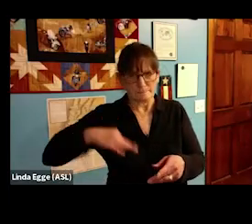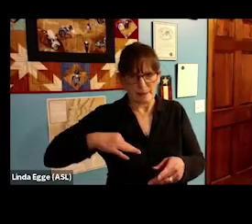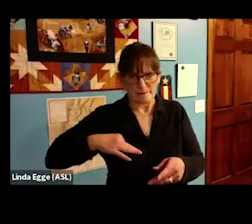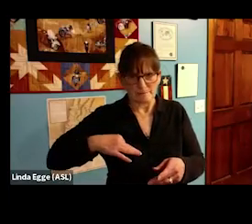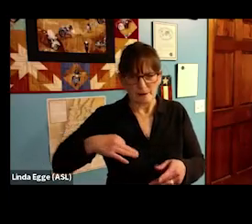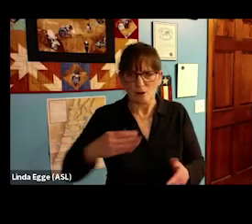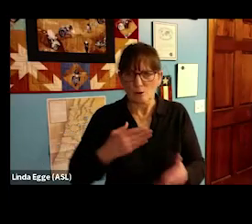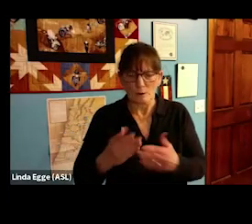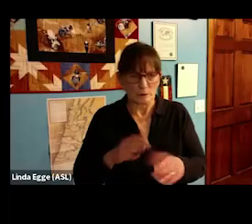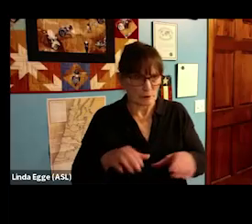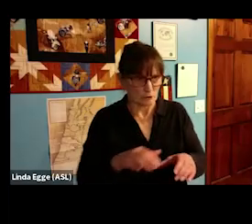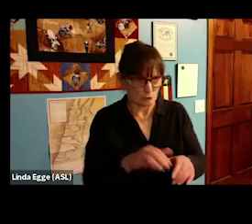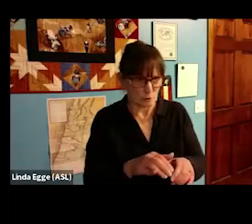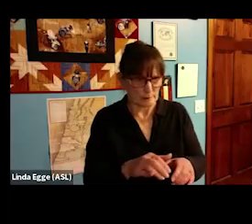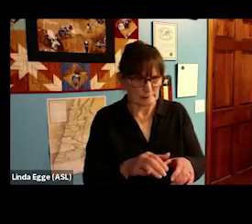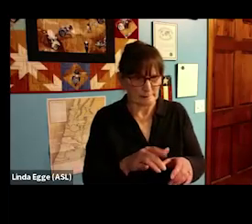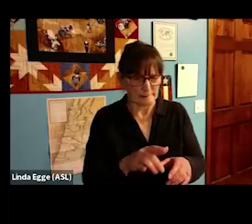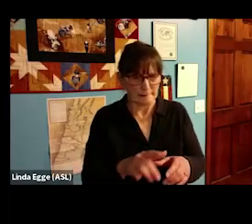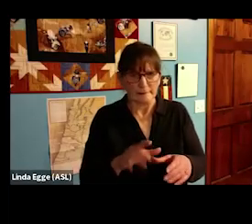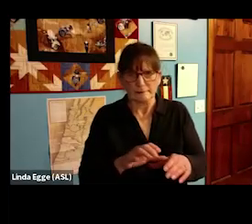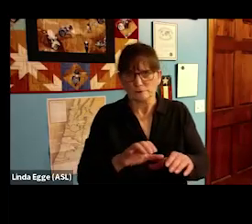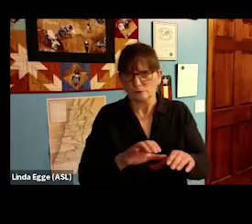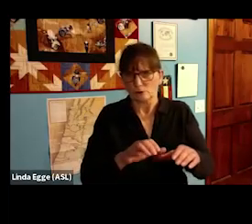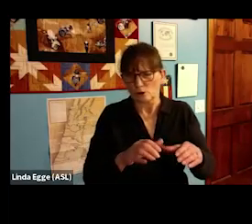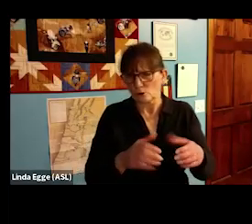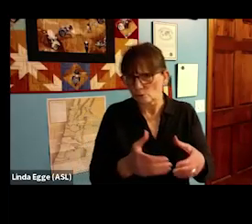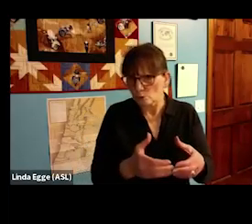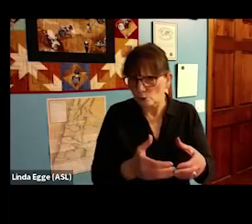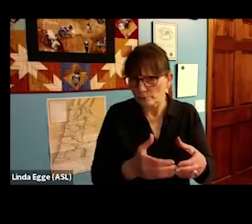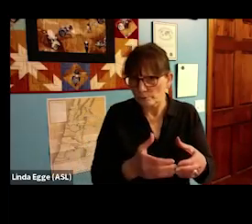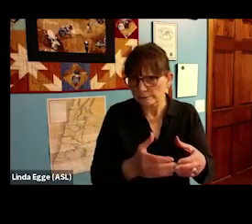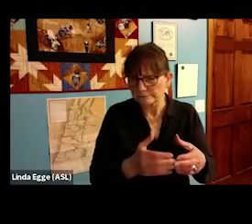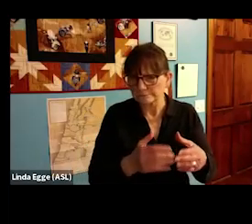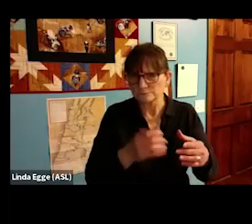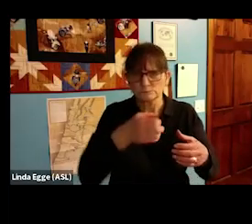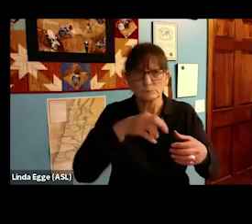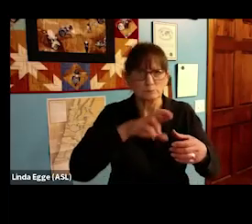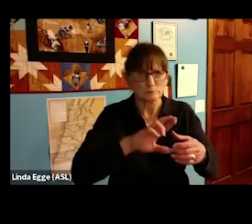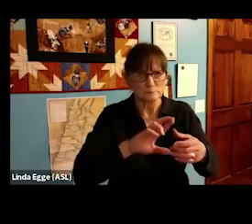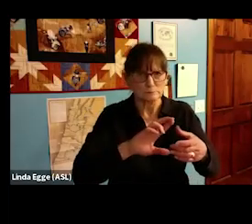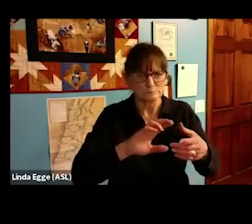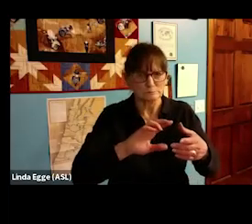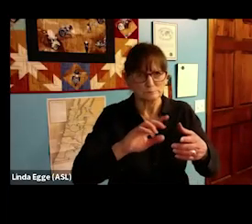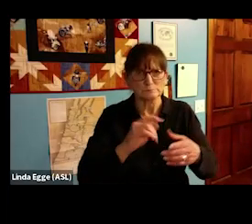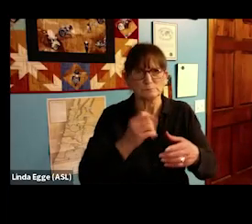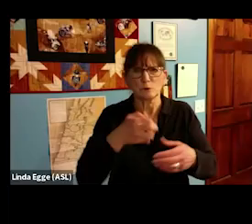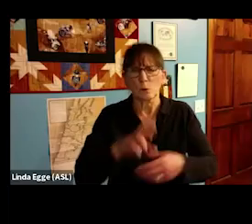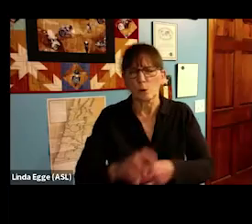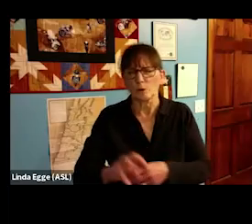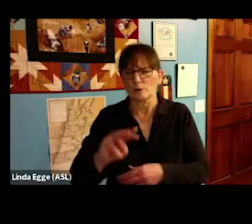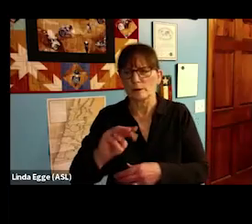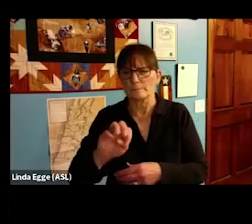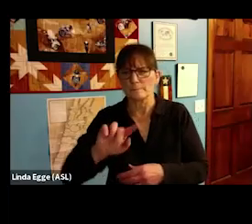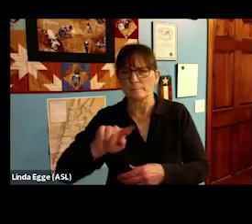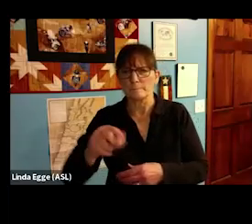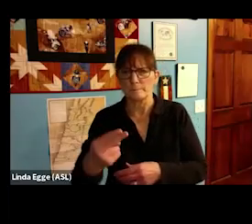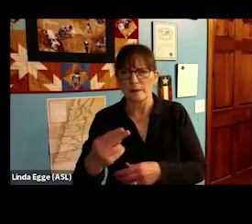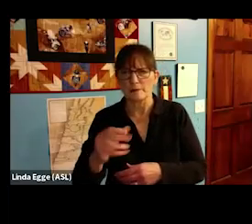pero lo que agregaré es que revisen el formulario por su exactitud y completitud para evitar cualquier retraso en el procesamiento de su presentación.